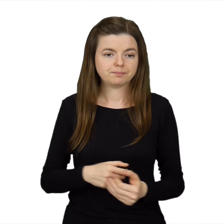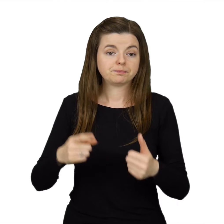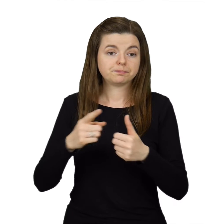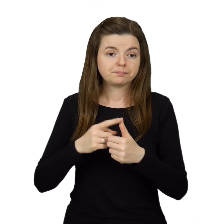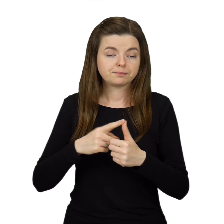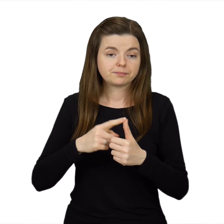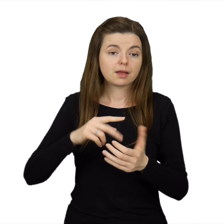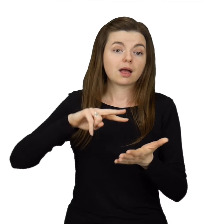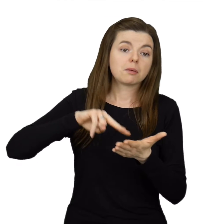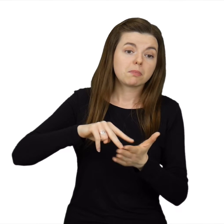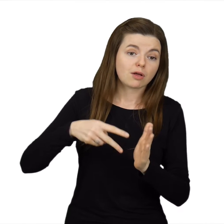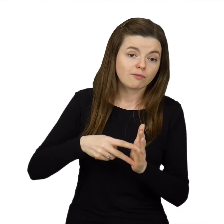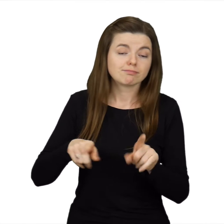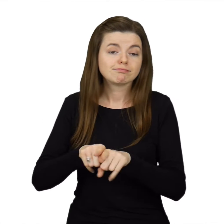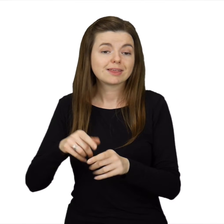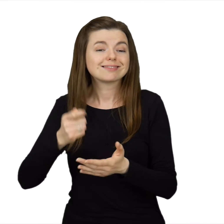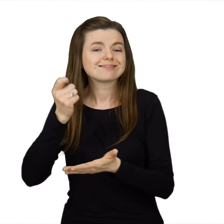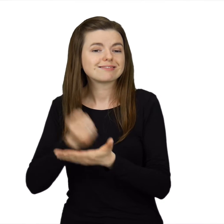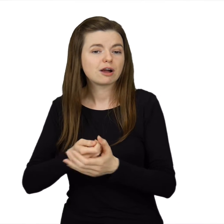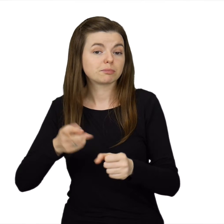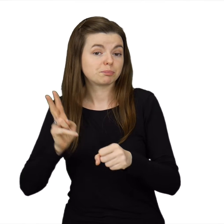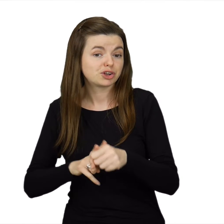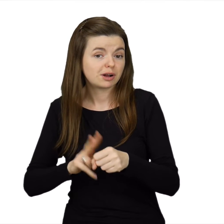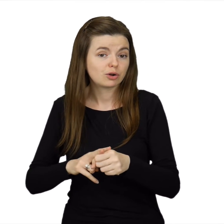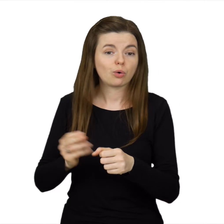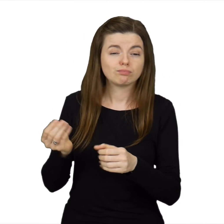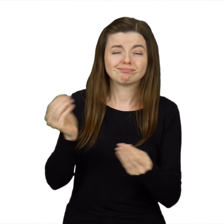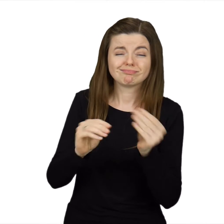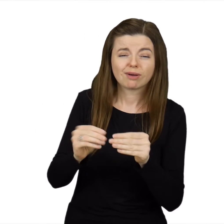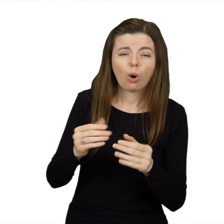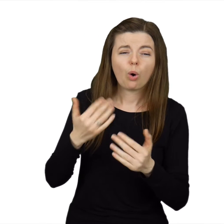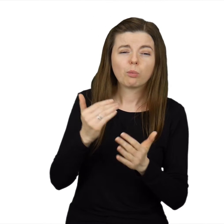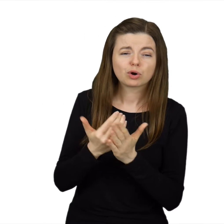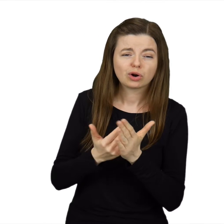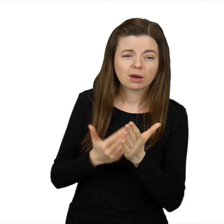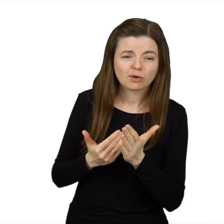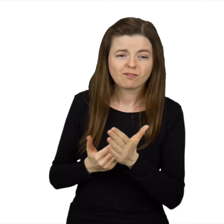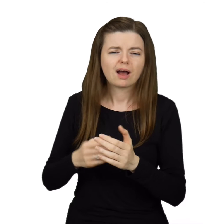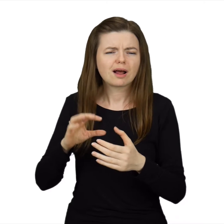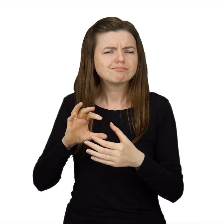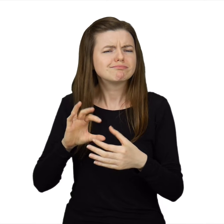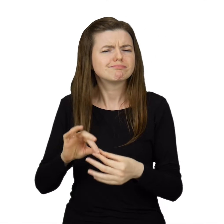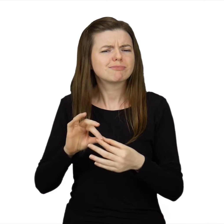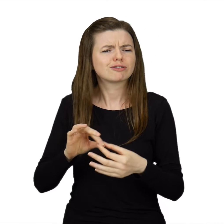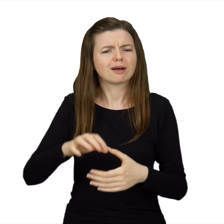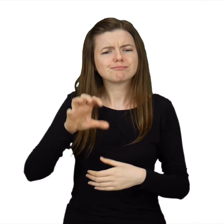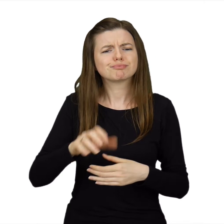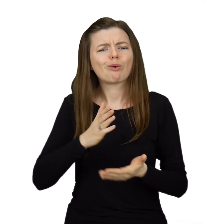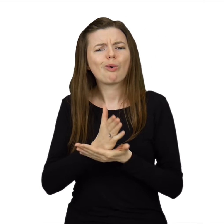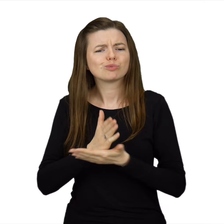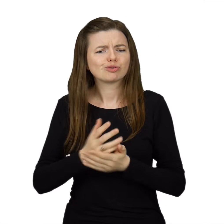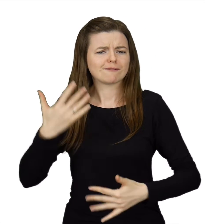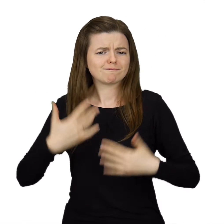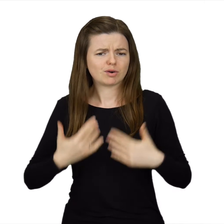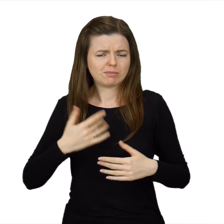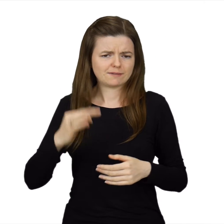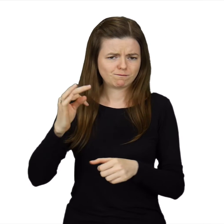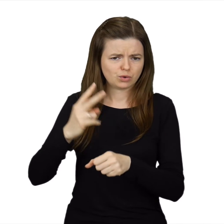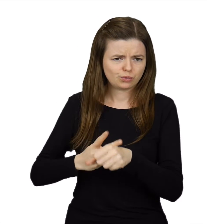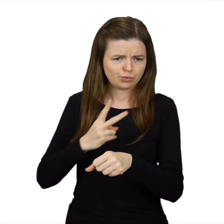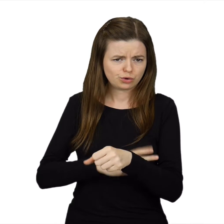planowanie i zakup sprzętu i oprogramowania związanego z obsługą informatyczną Urzędu